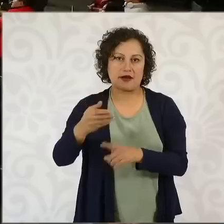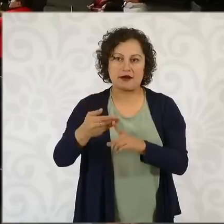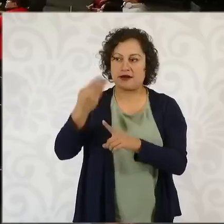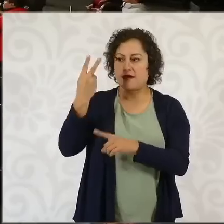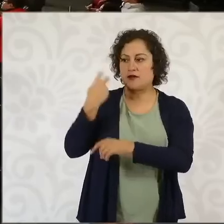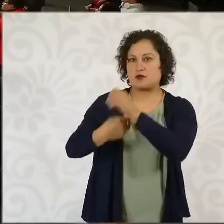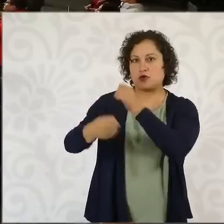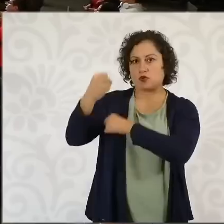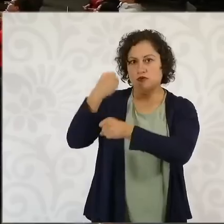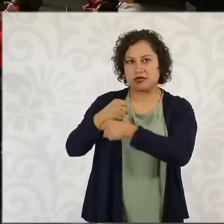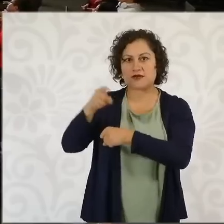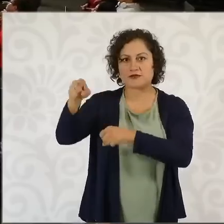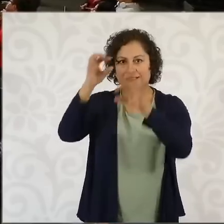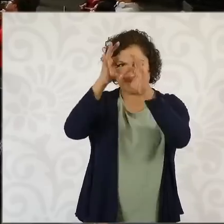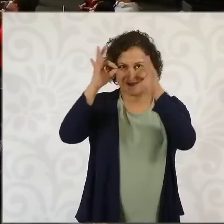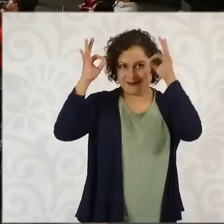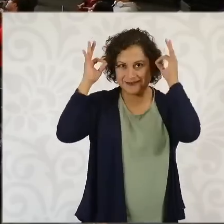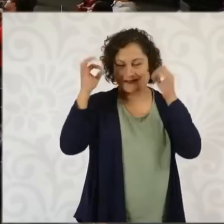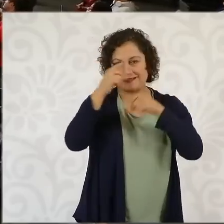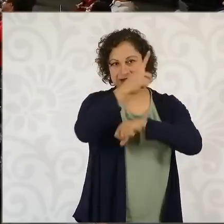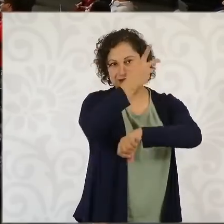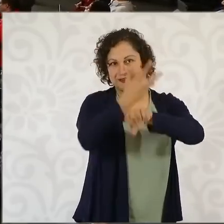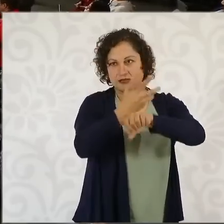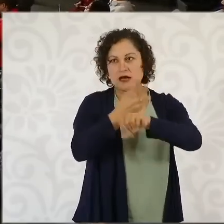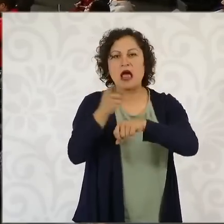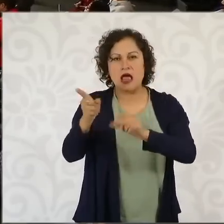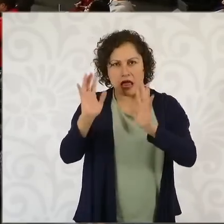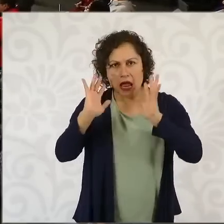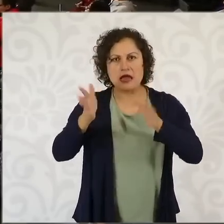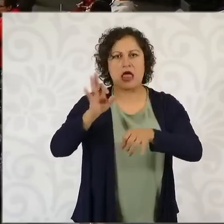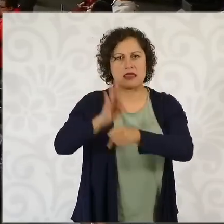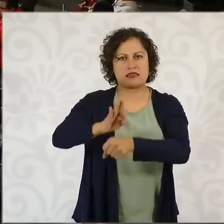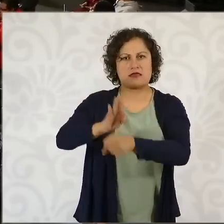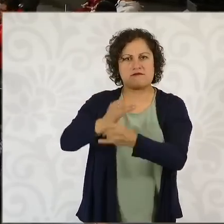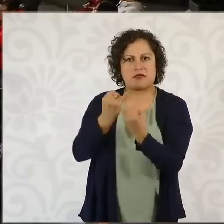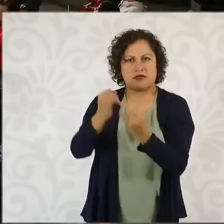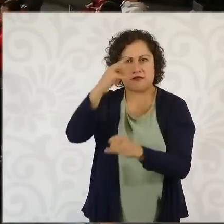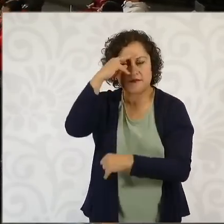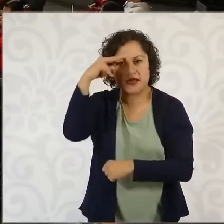lo estaba yo viendo precisamente aquí en redes sociales le digo Cuál es el cuál es la sugerencia